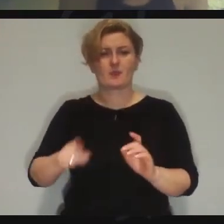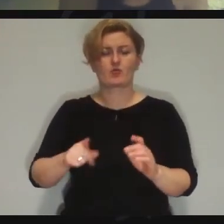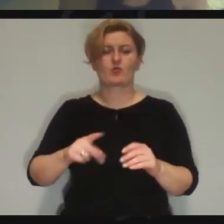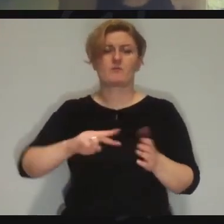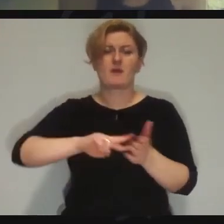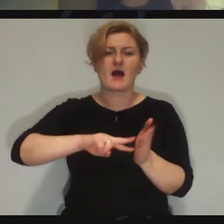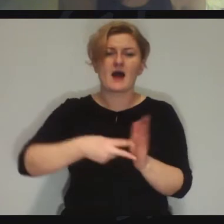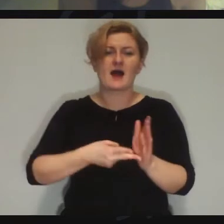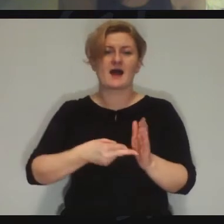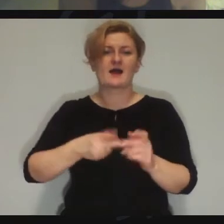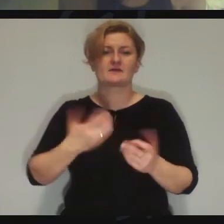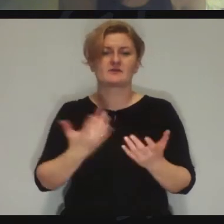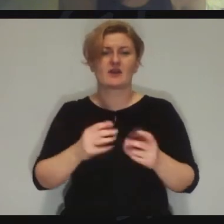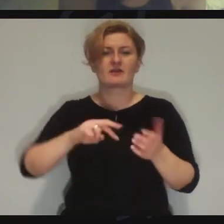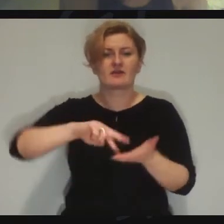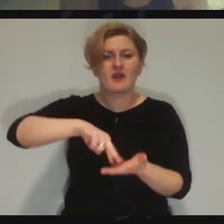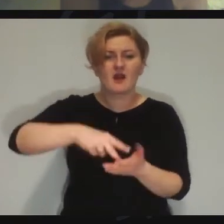Robimy dużo zbiorowych rzeczy.